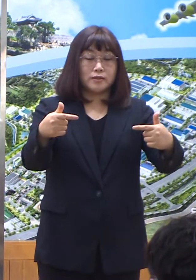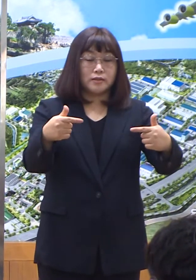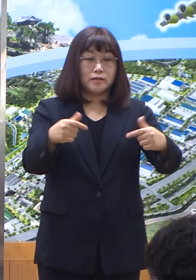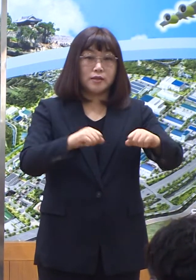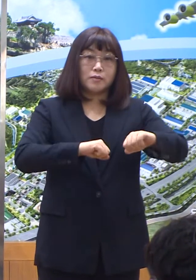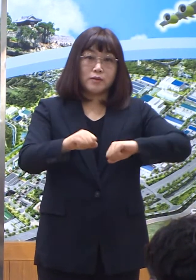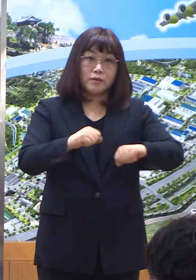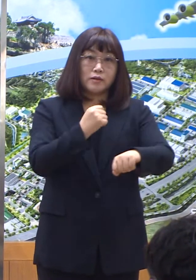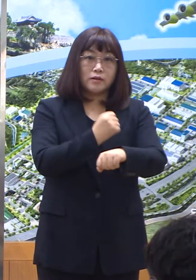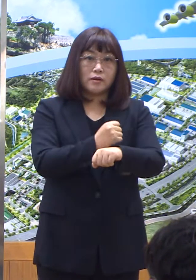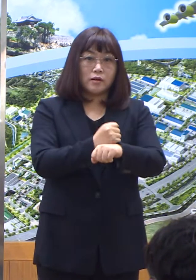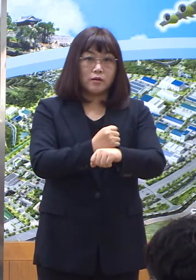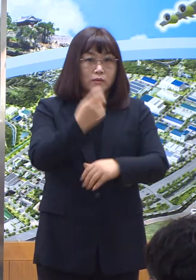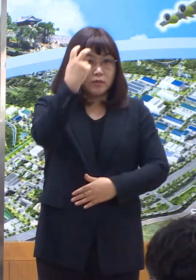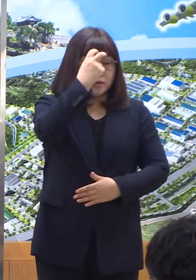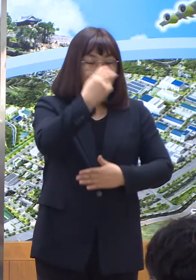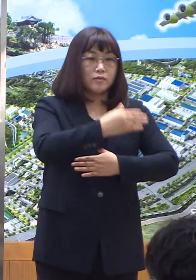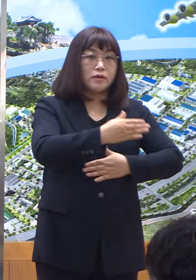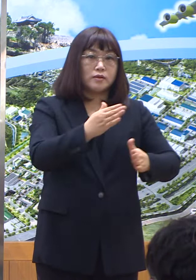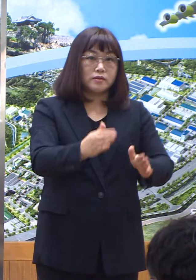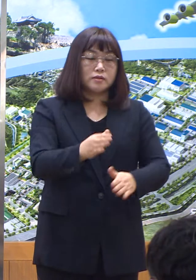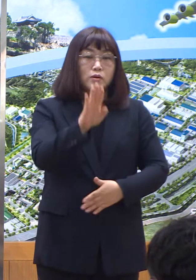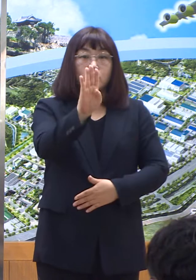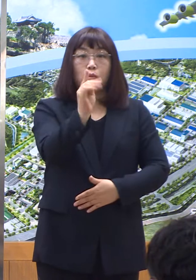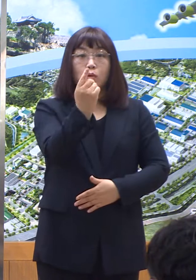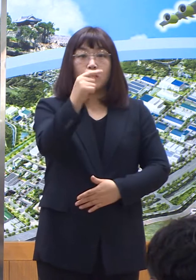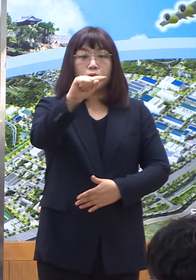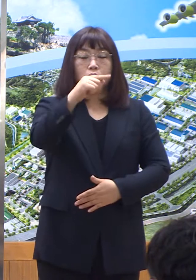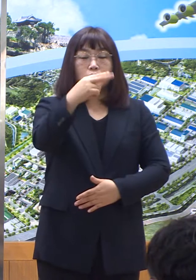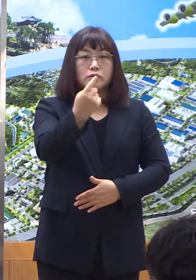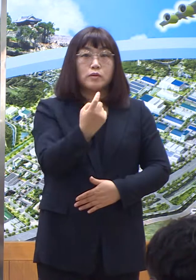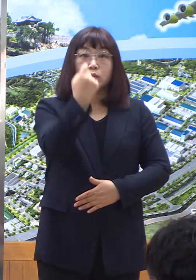재대본 상황실과 보건소 선별진료소* 운영을 강화하여